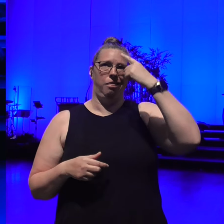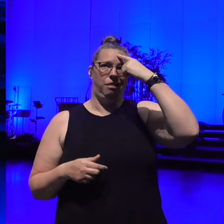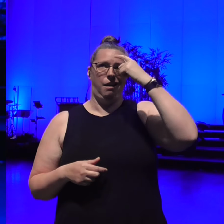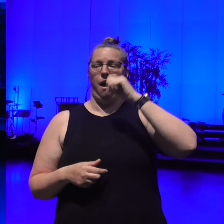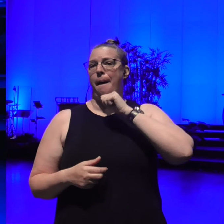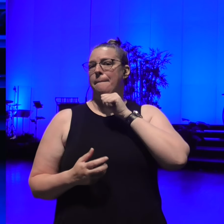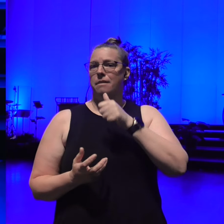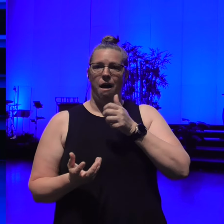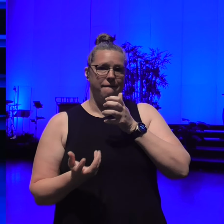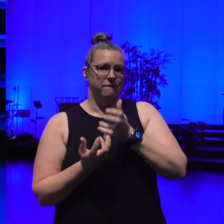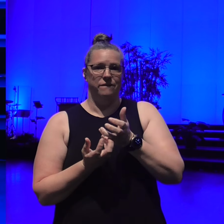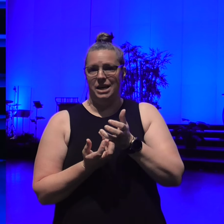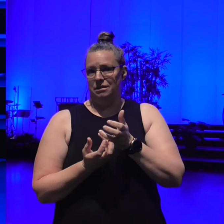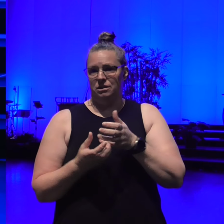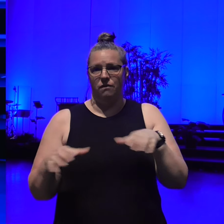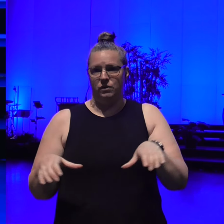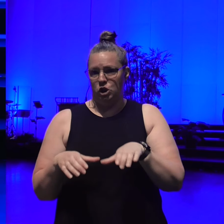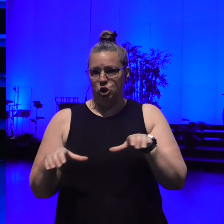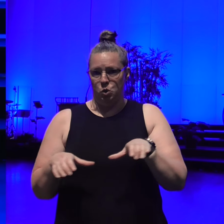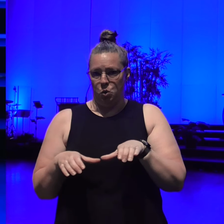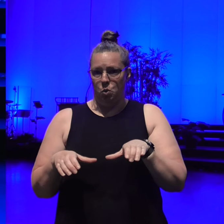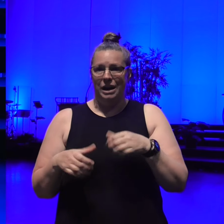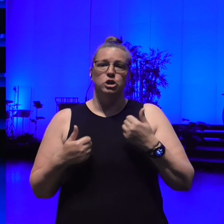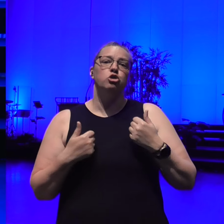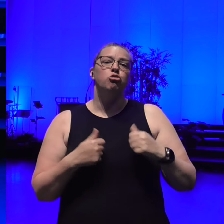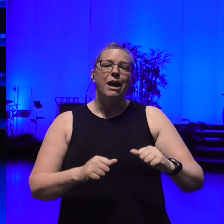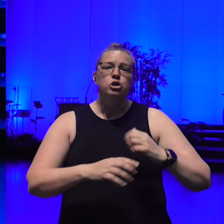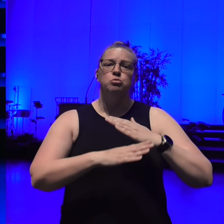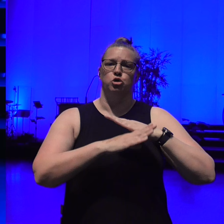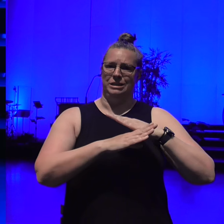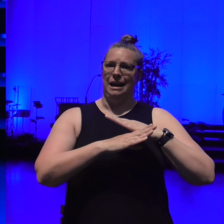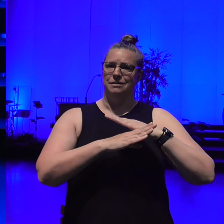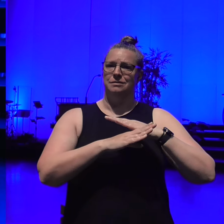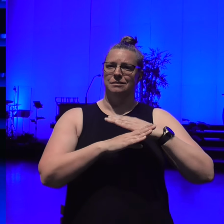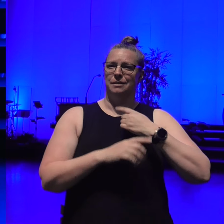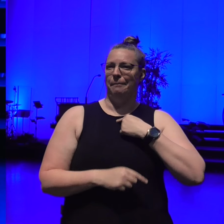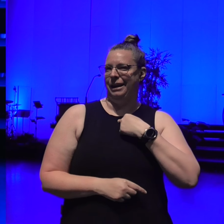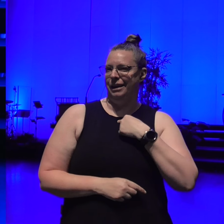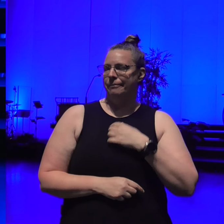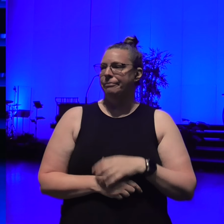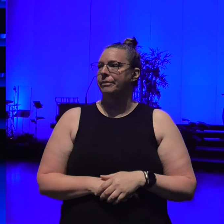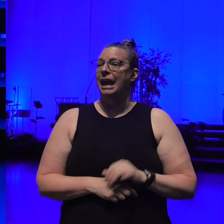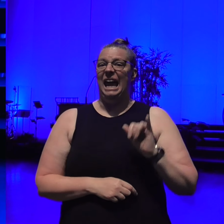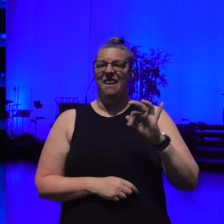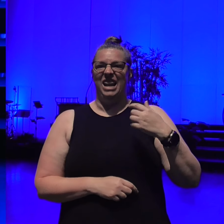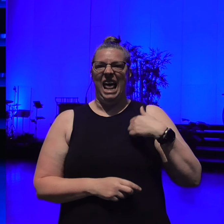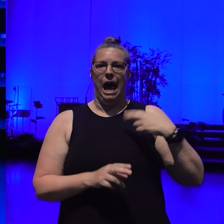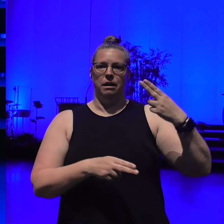para hacer Está tratando de protegerme Si tuviera un apodo sería esa gran declaración